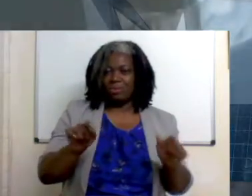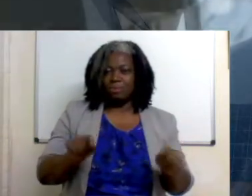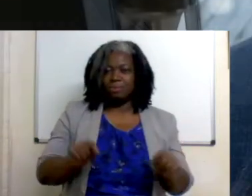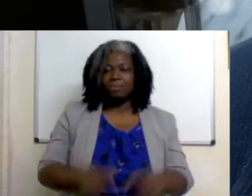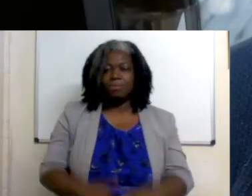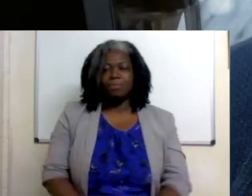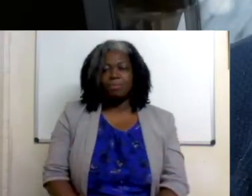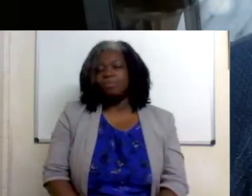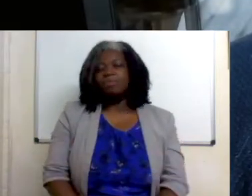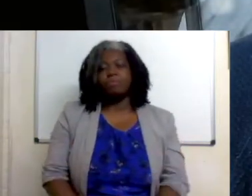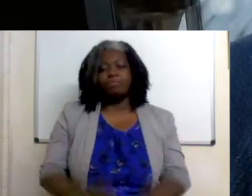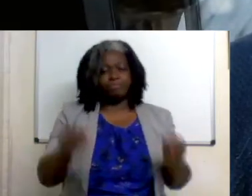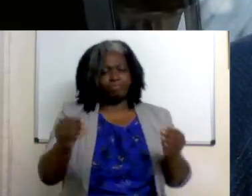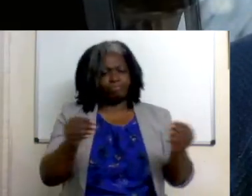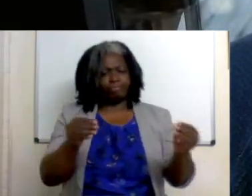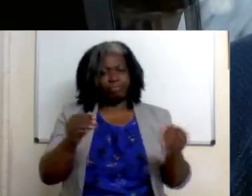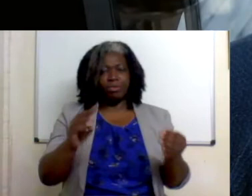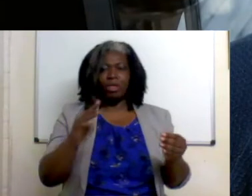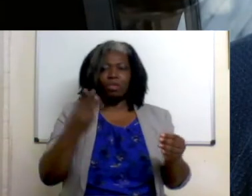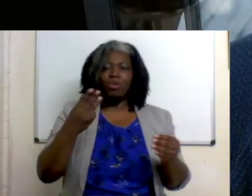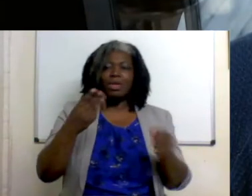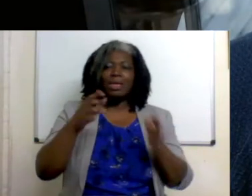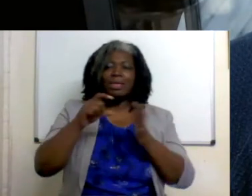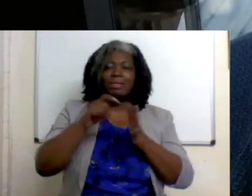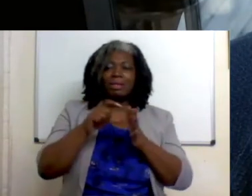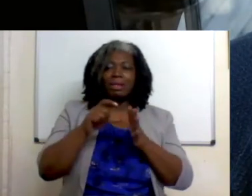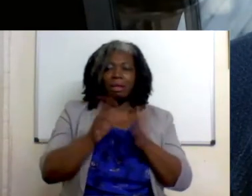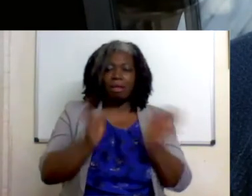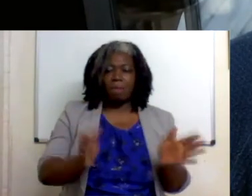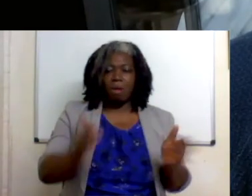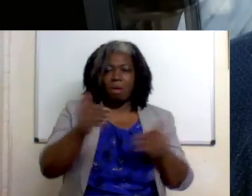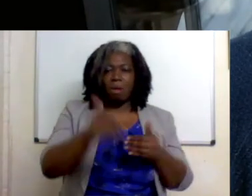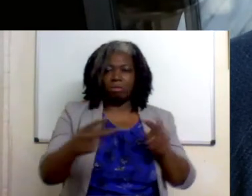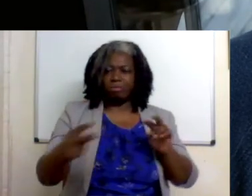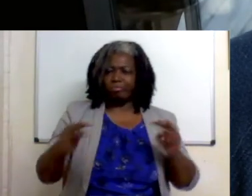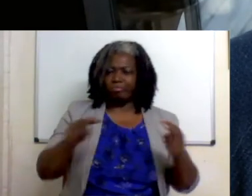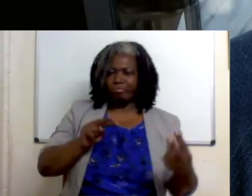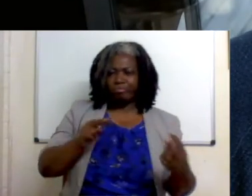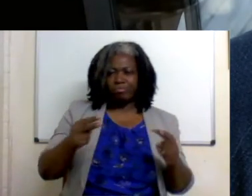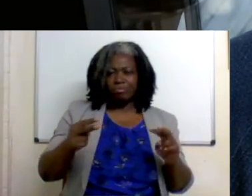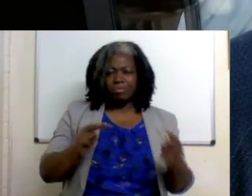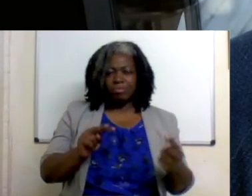Dobre. A co ted mame je 3D krabice a ja jen ted toto otocim a ukazu